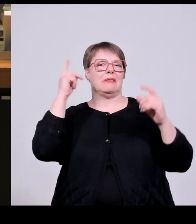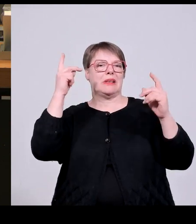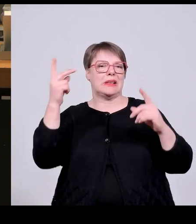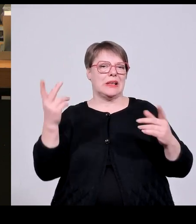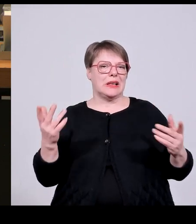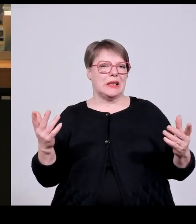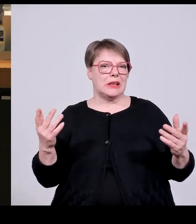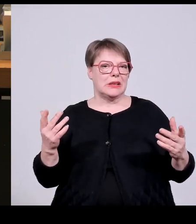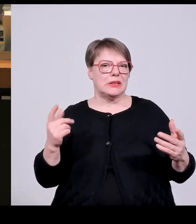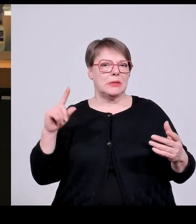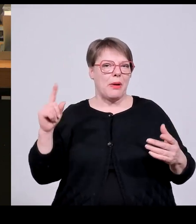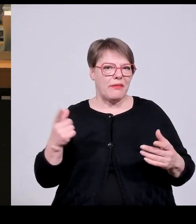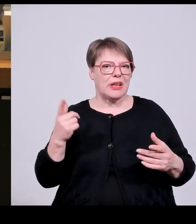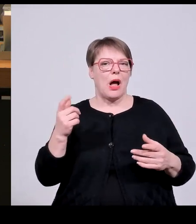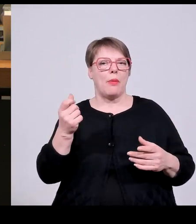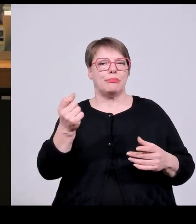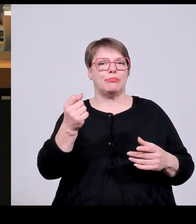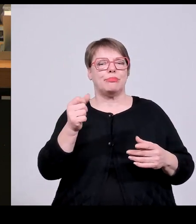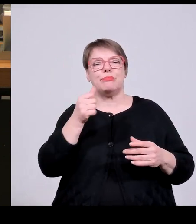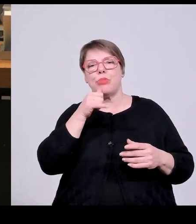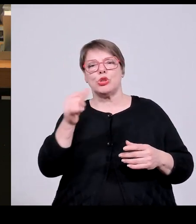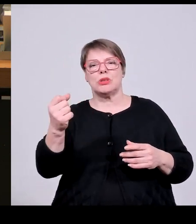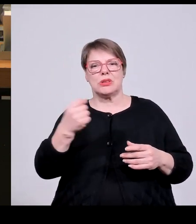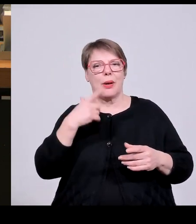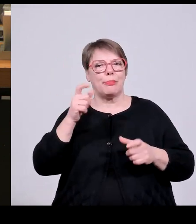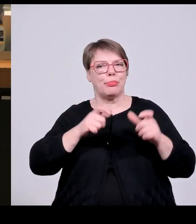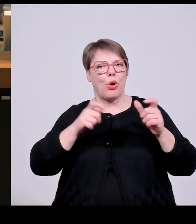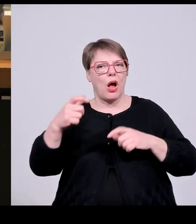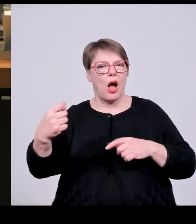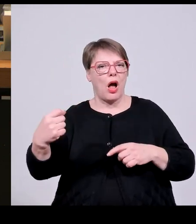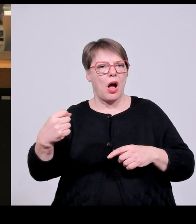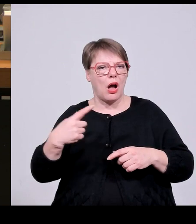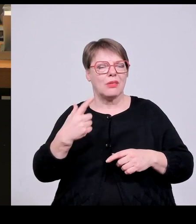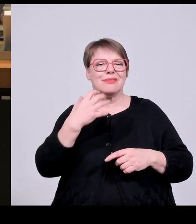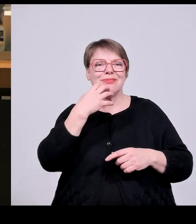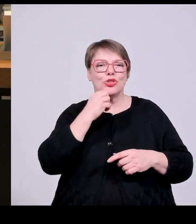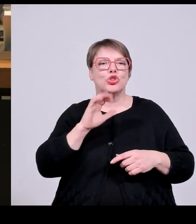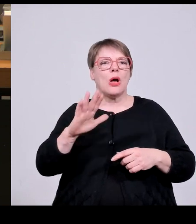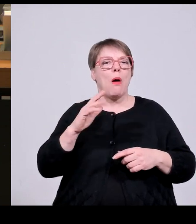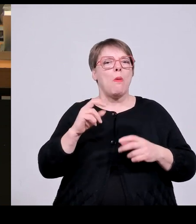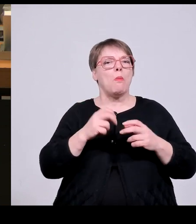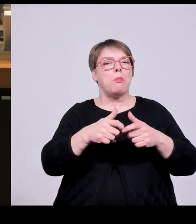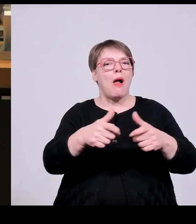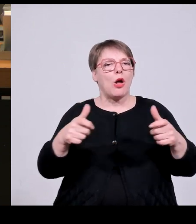Dazu gehört zum Beispiel, dass eine PV Anlage auf einem denkmalgeschützten Gebäude aus dem öffentlichen